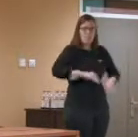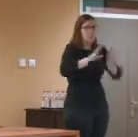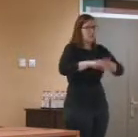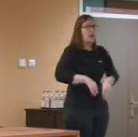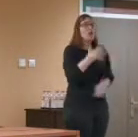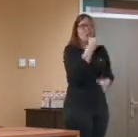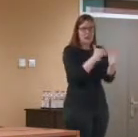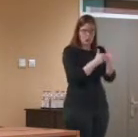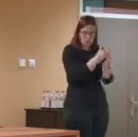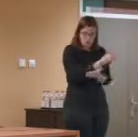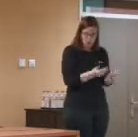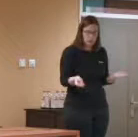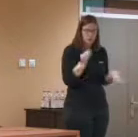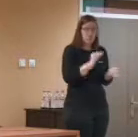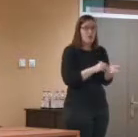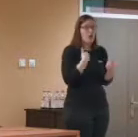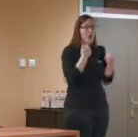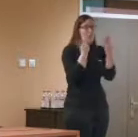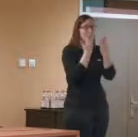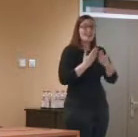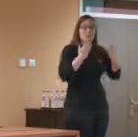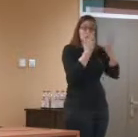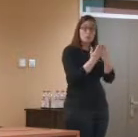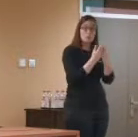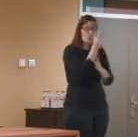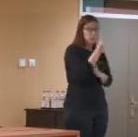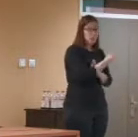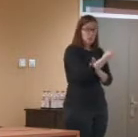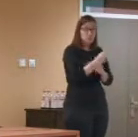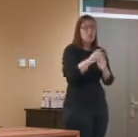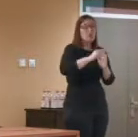millones. El estudio lo tengo detallado en "Tierra de saqueo" y lo he actualizado para el libro "Yonkis del dinero"